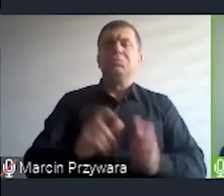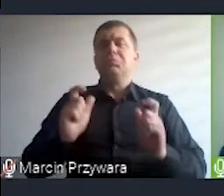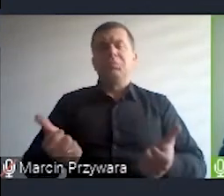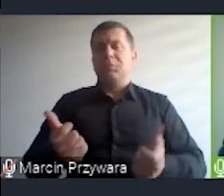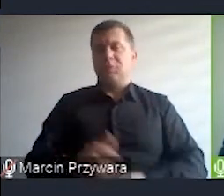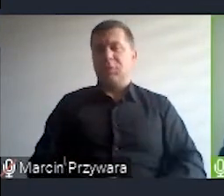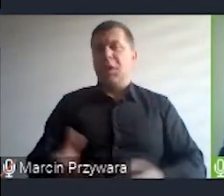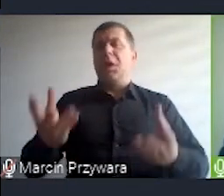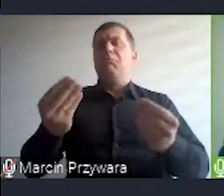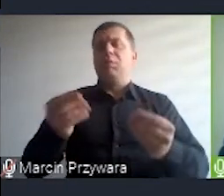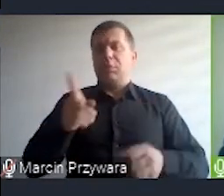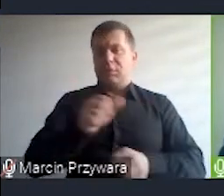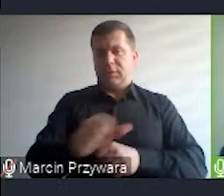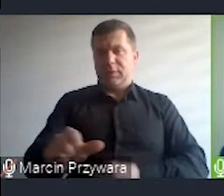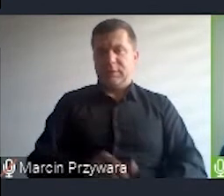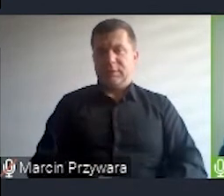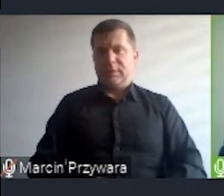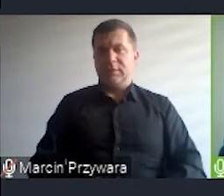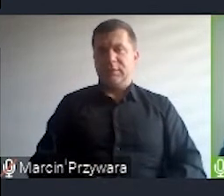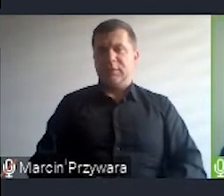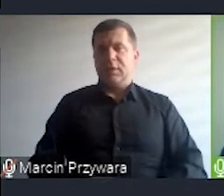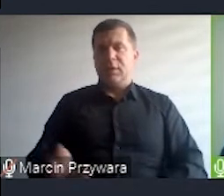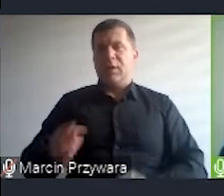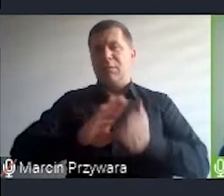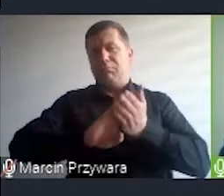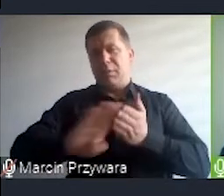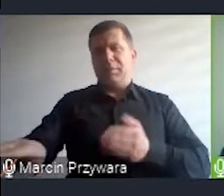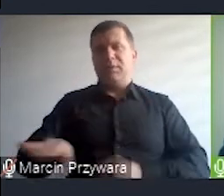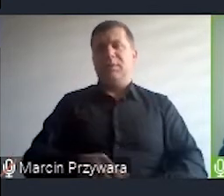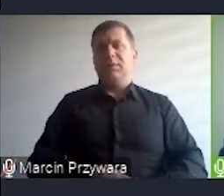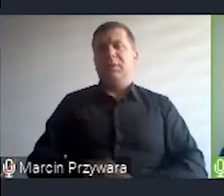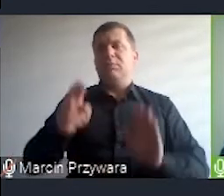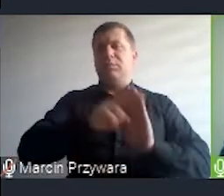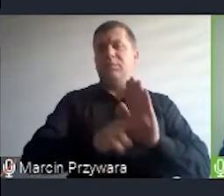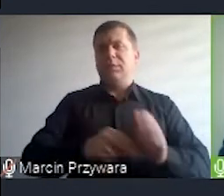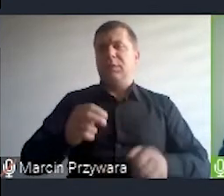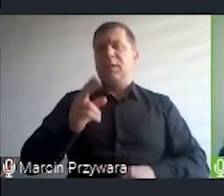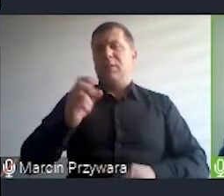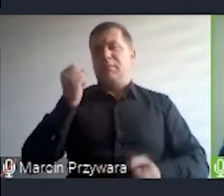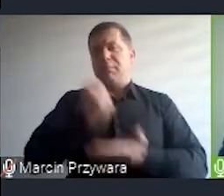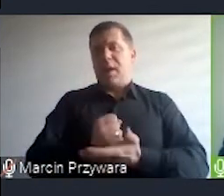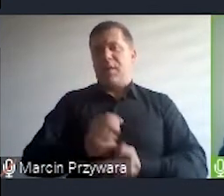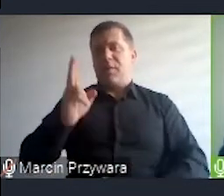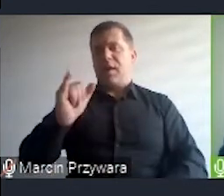po co to jest z pominięciem w pewnym stopniu przepisów prawa krajowego jak to funkcjonuje,